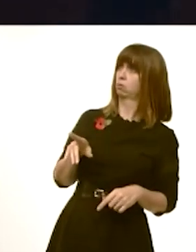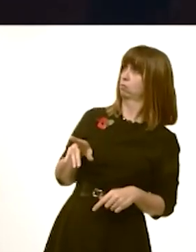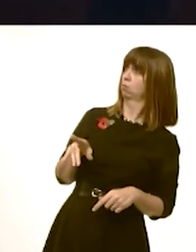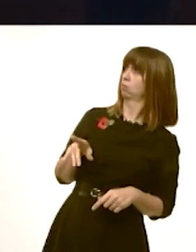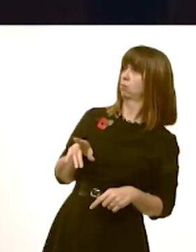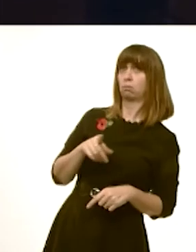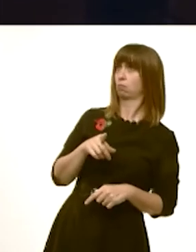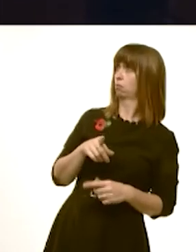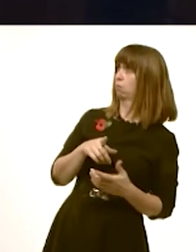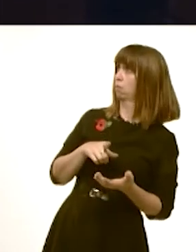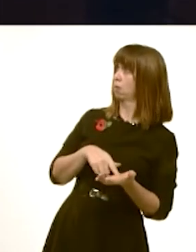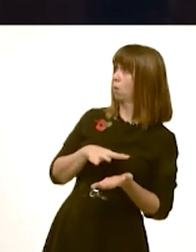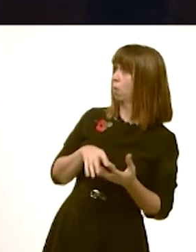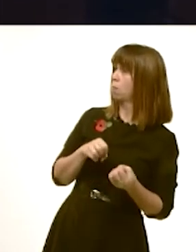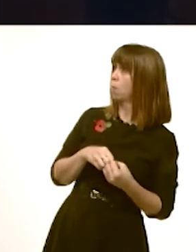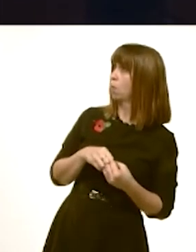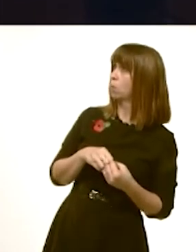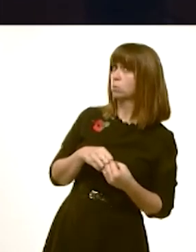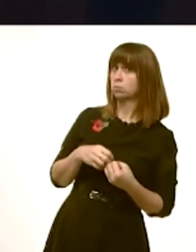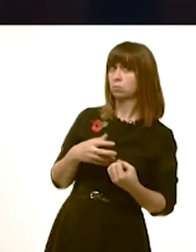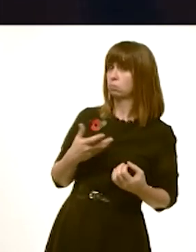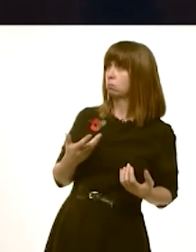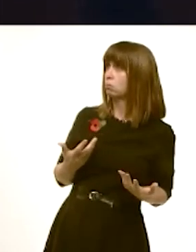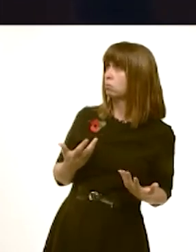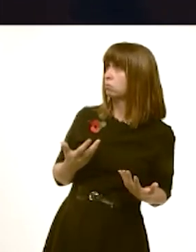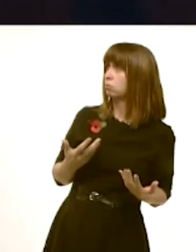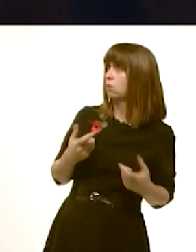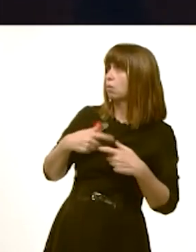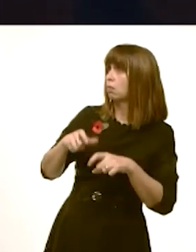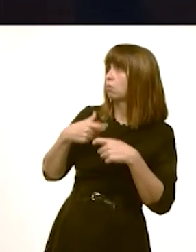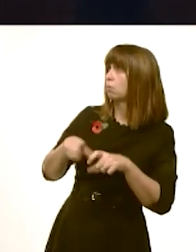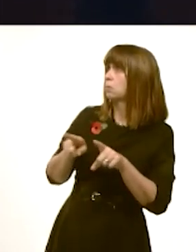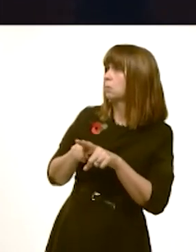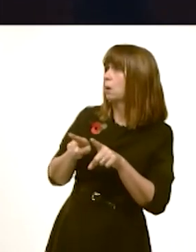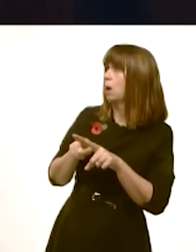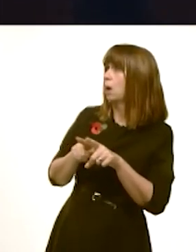mesurau maen nhw wedi yn y gorffennol, sef rhoiír gorau i driniaethau, yn arbennig felly